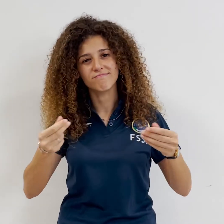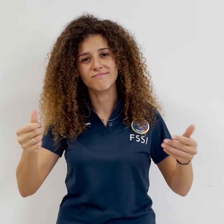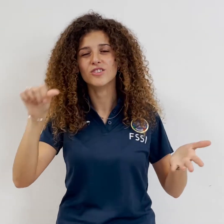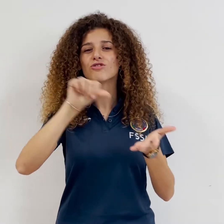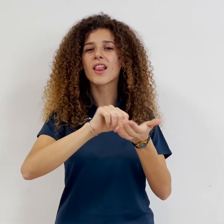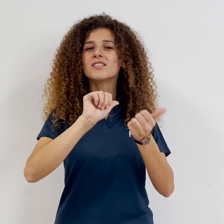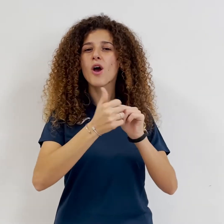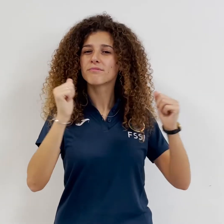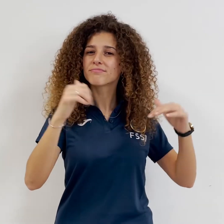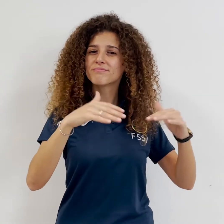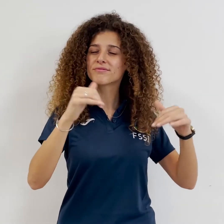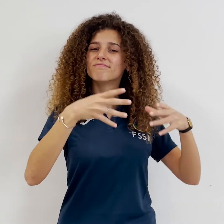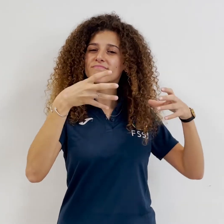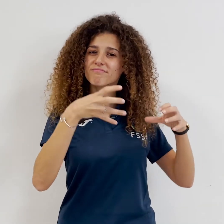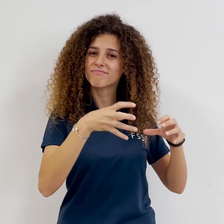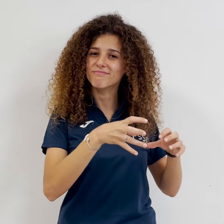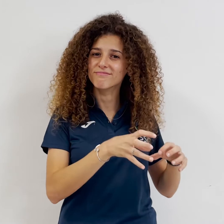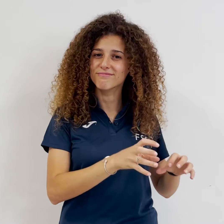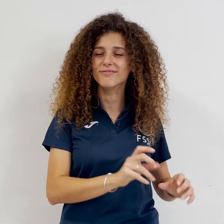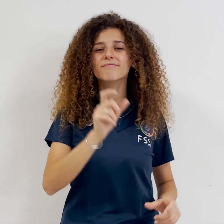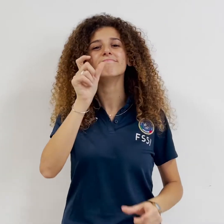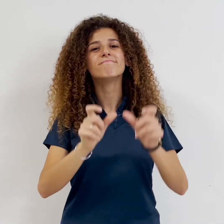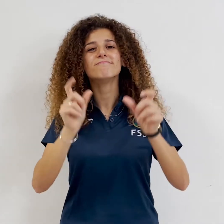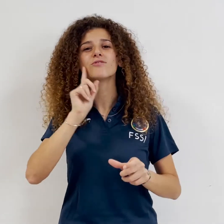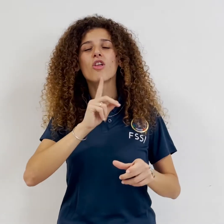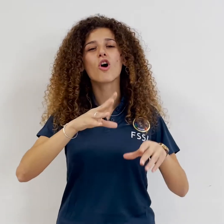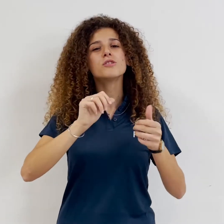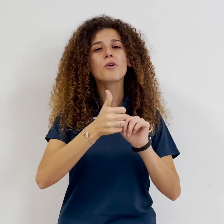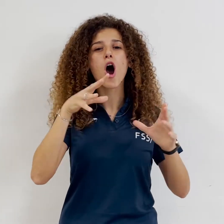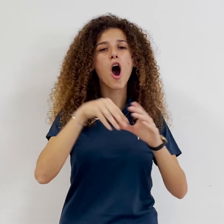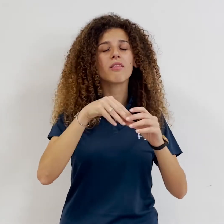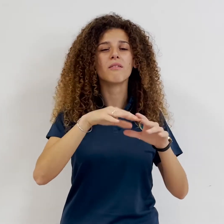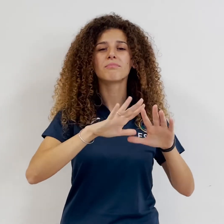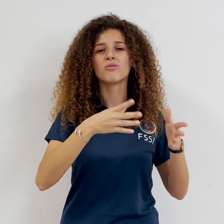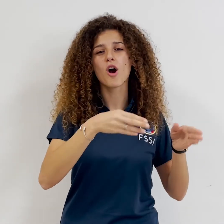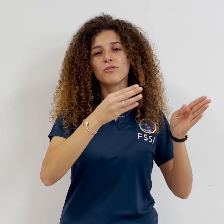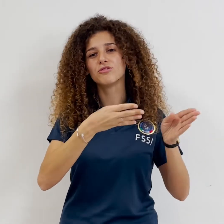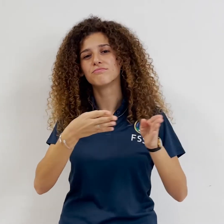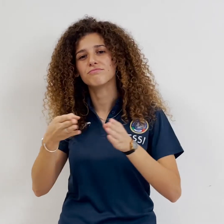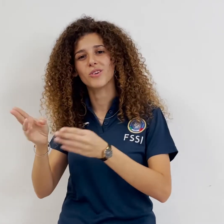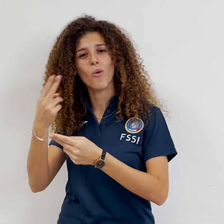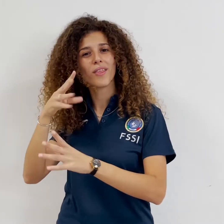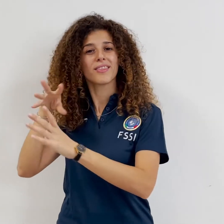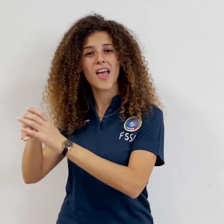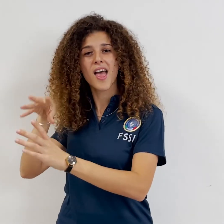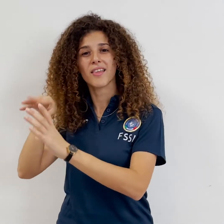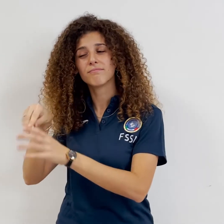dei centri di aggregazione sportiva, ha fatto sì che gli sportivi sordi confluissero in squadre di udenti.